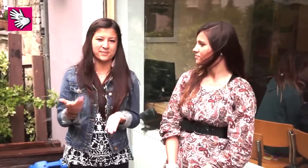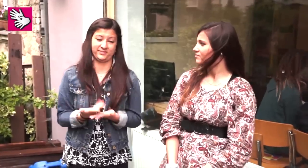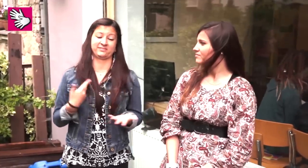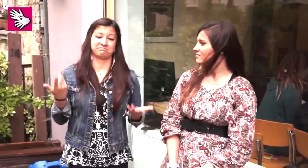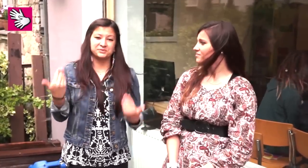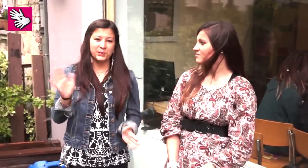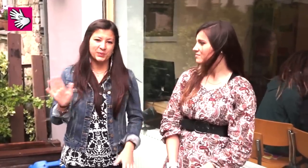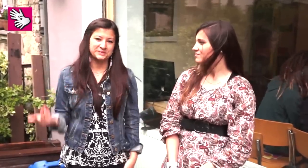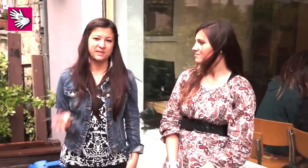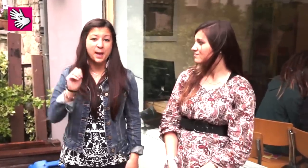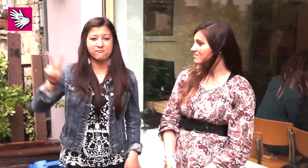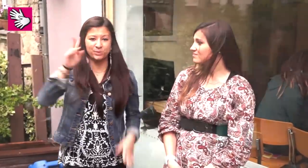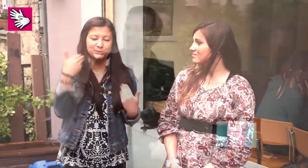ich fordere aber trotzdem mehr Gebärdensprache im Unterricht.